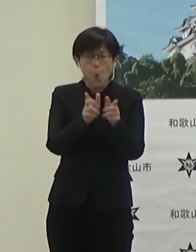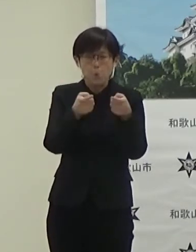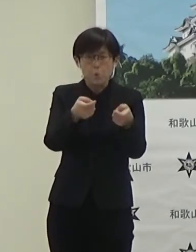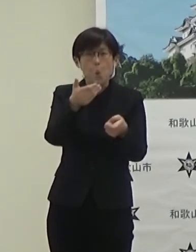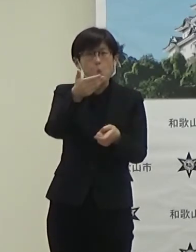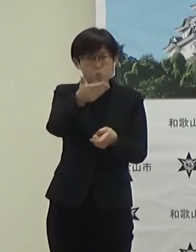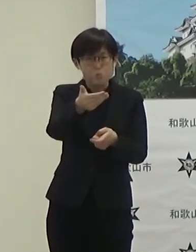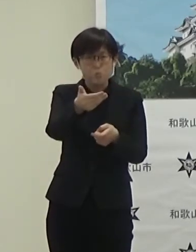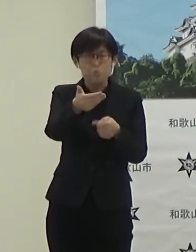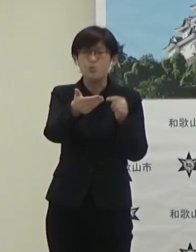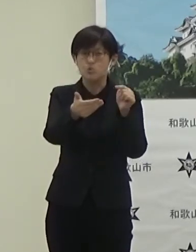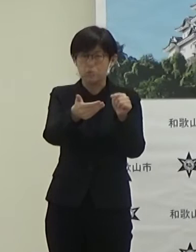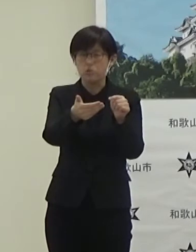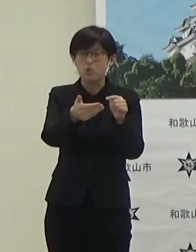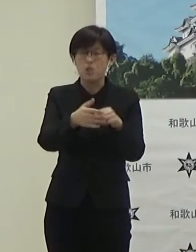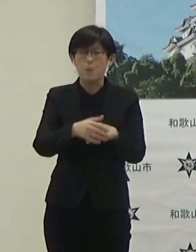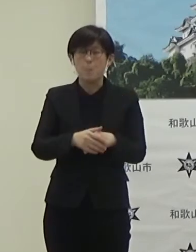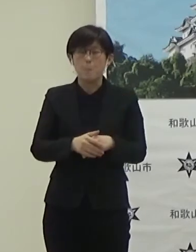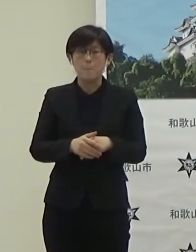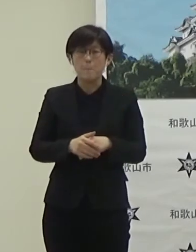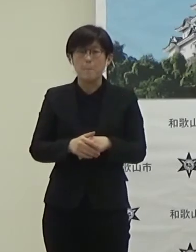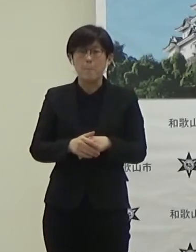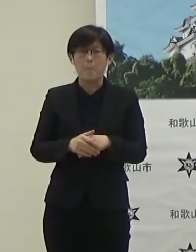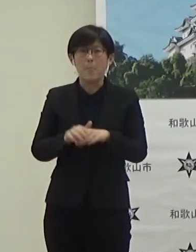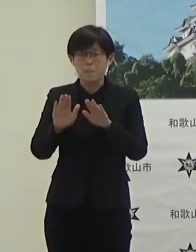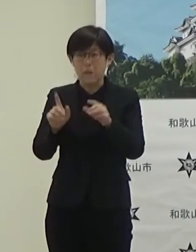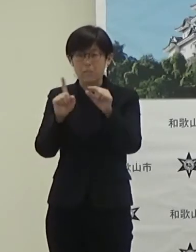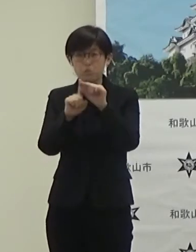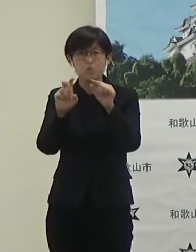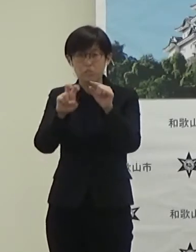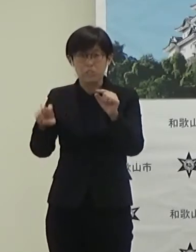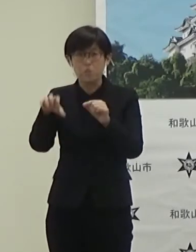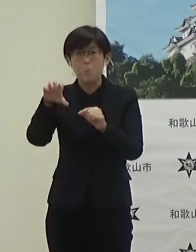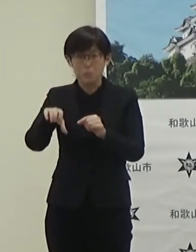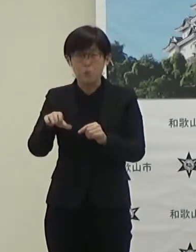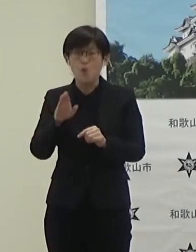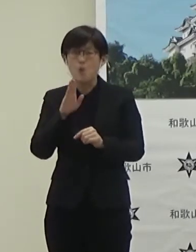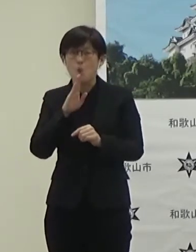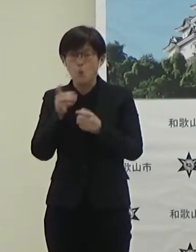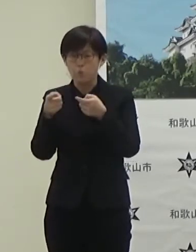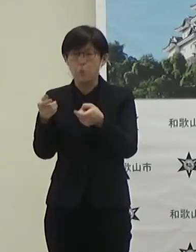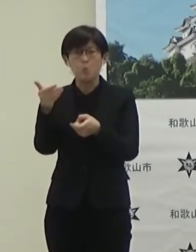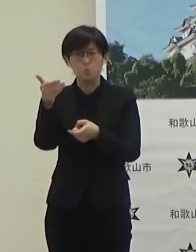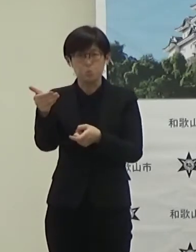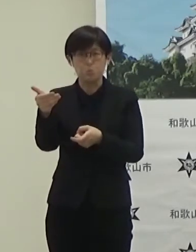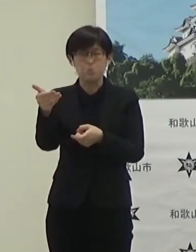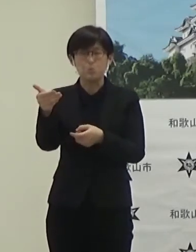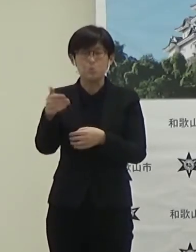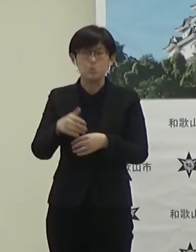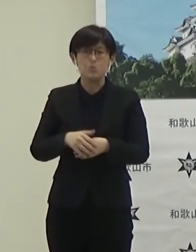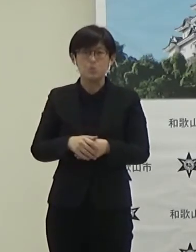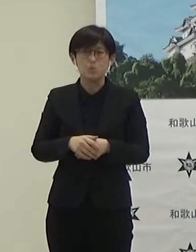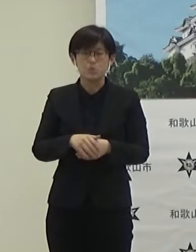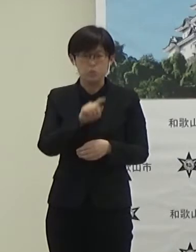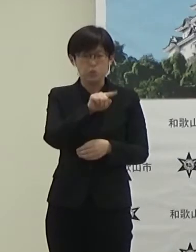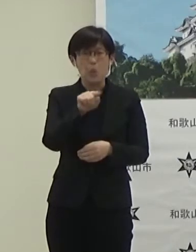また今一番中心になってるところが本港区 という形ではそれぞれ下津港区であるとか